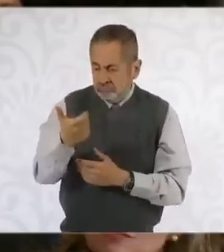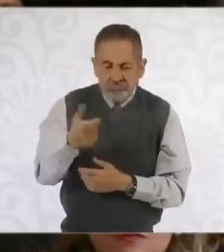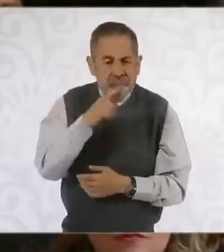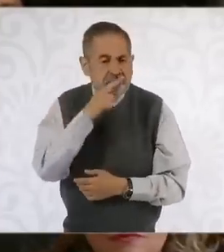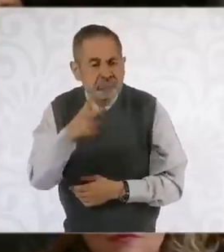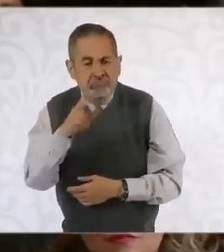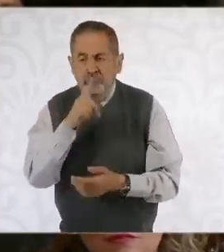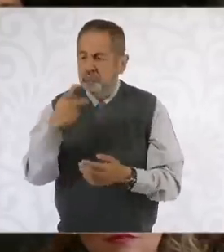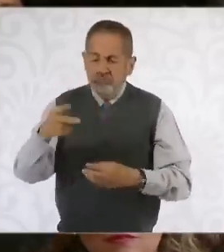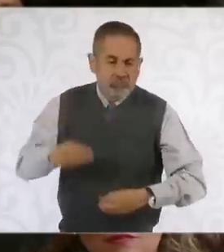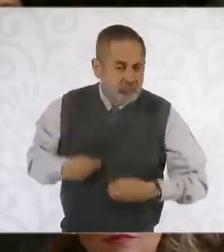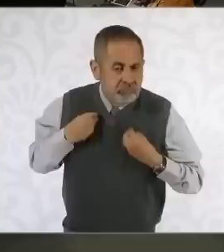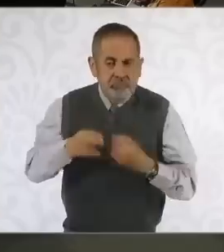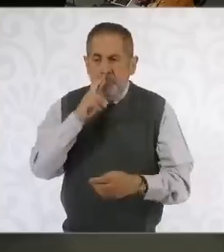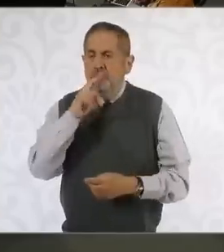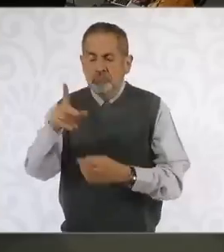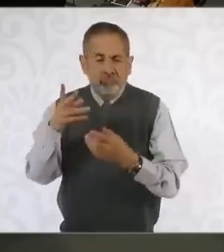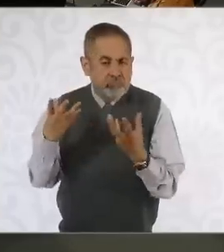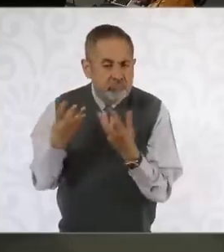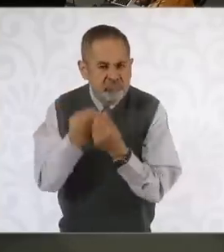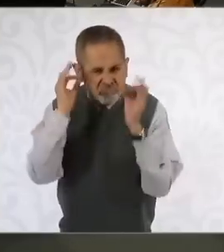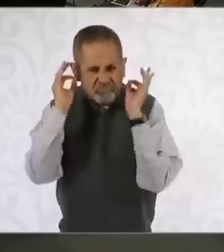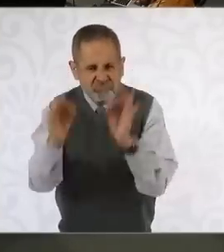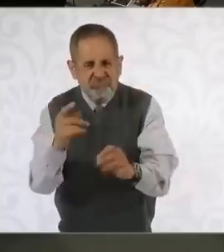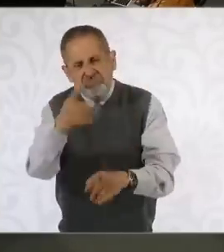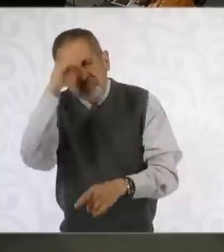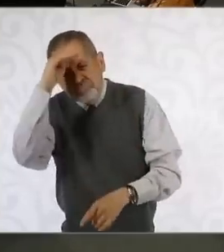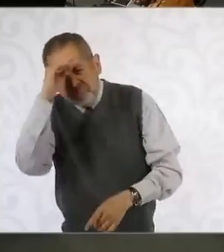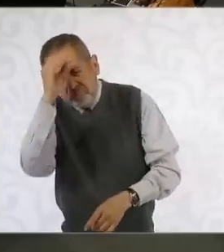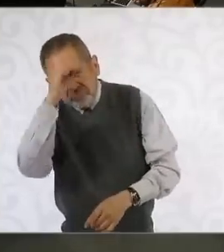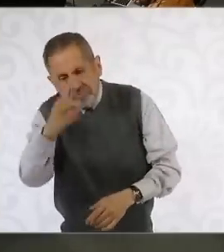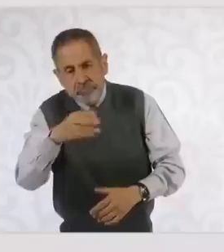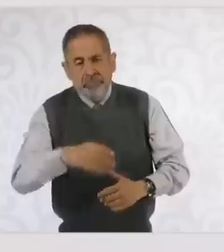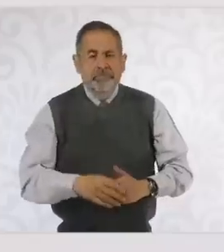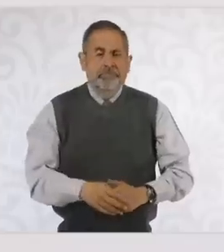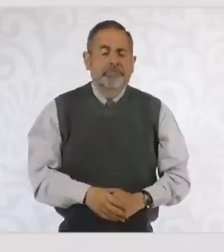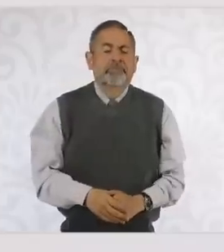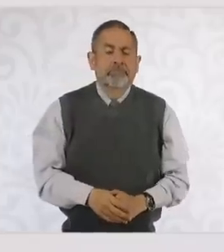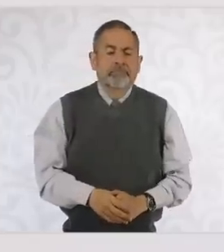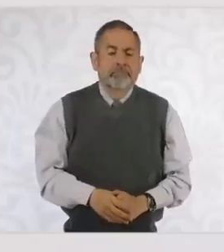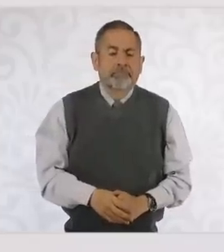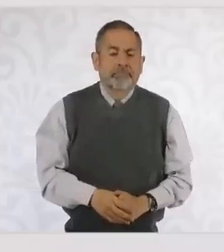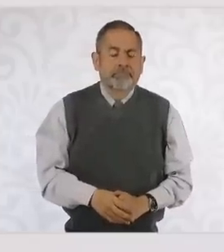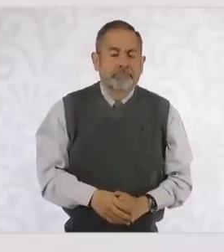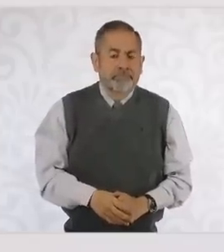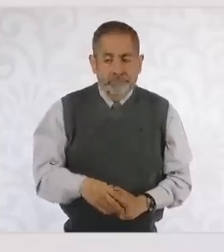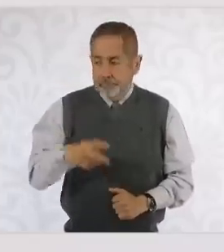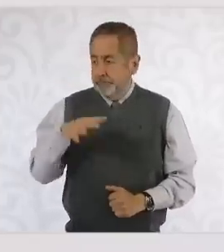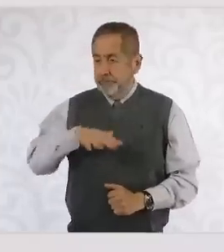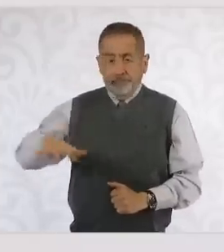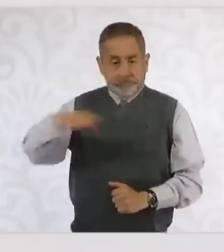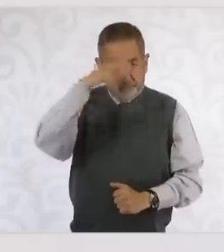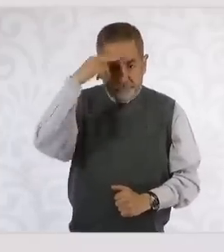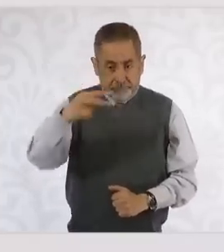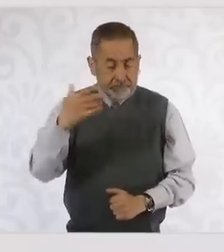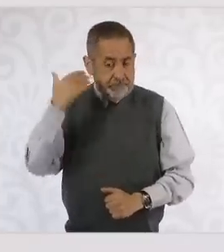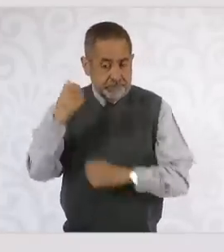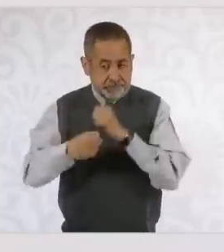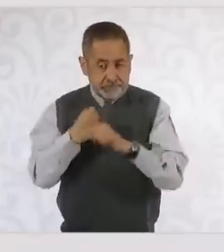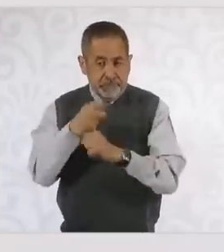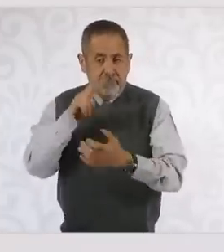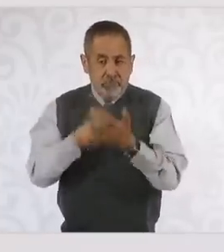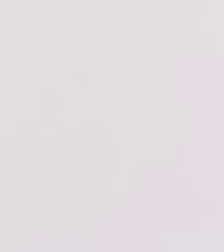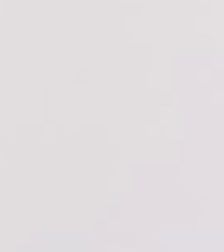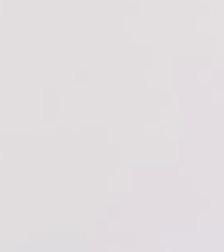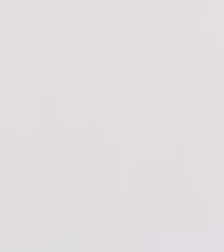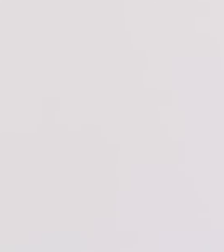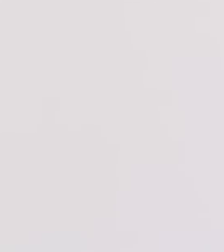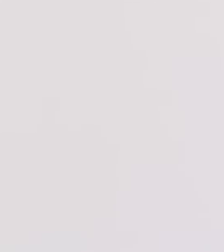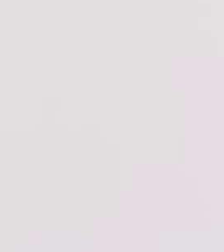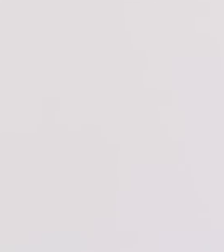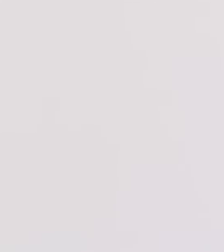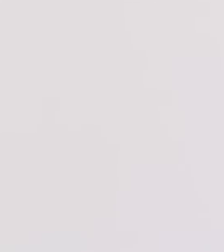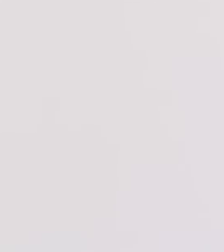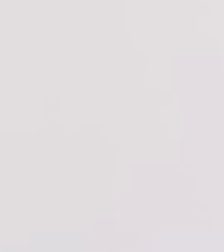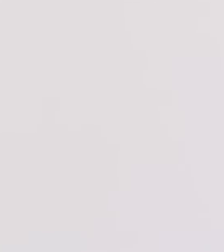vida y en bienestar México cambió en el 2018 y el pueblo de México la gran mayoría están de acuerdo